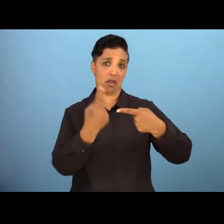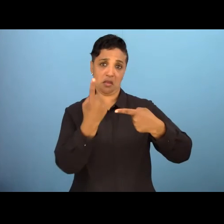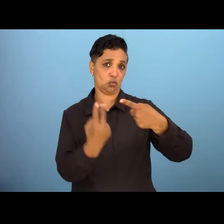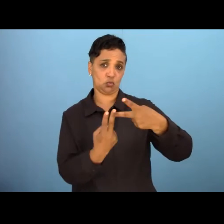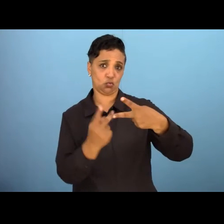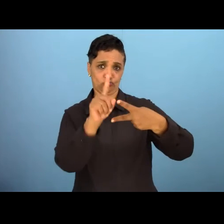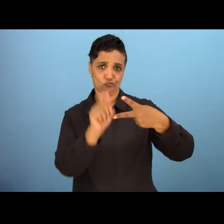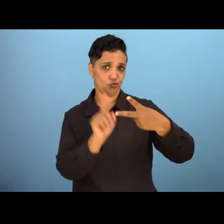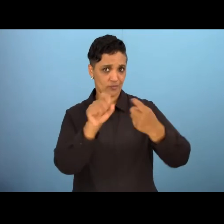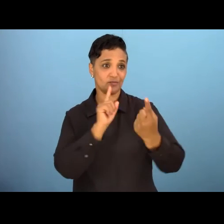puede tener la última palabra para responder estas preguntas, una o ambas, por favor adelante.